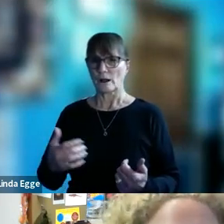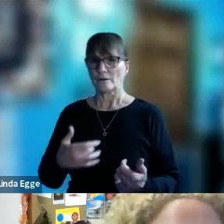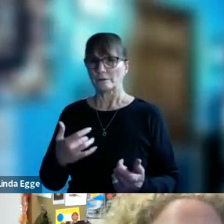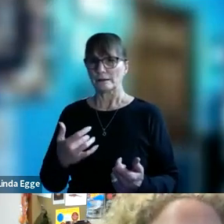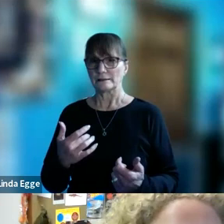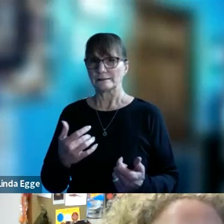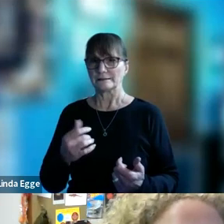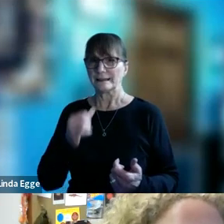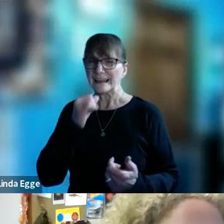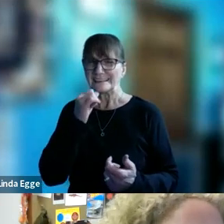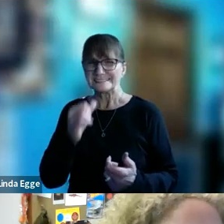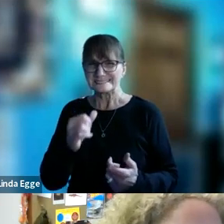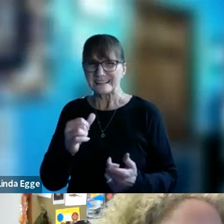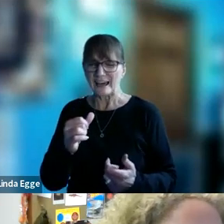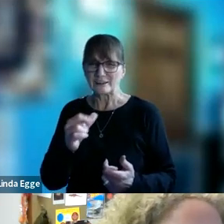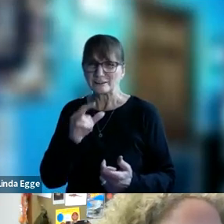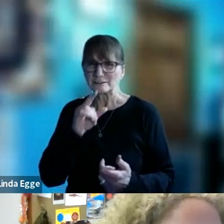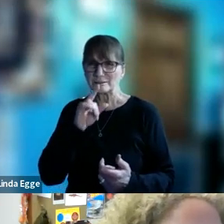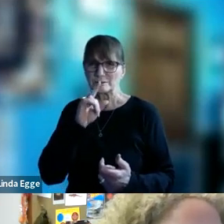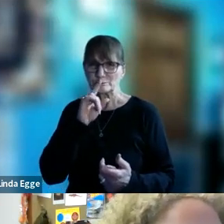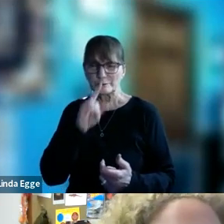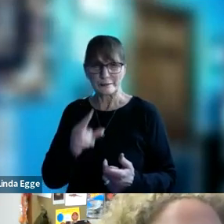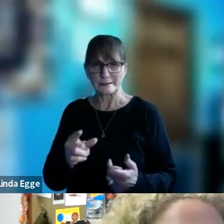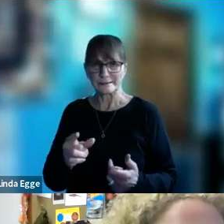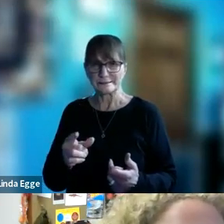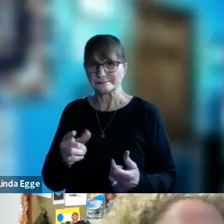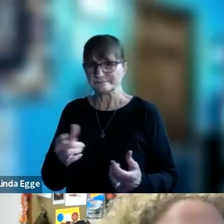que no es súper común negar algo por DAA.